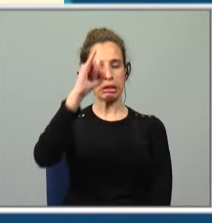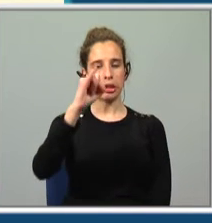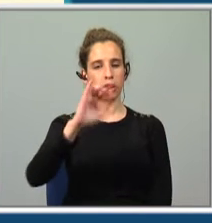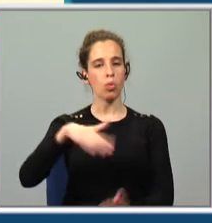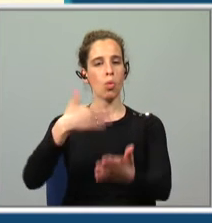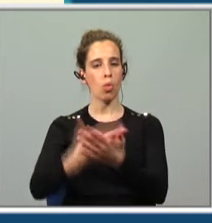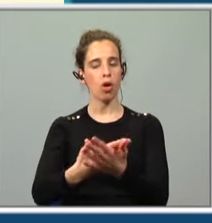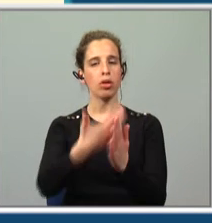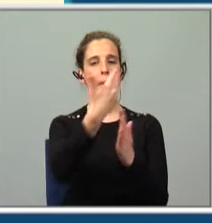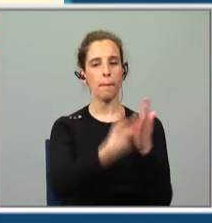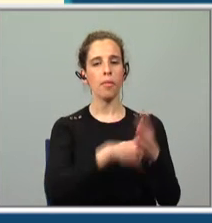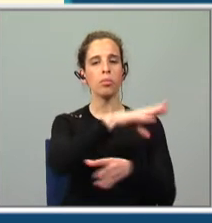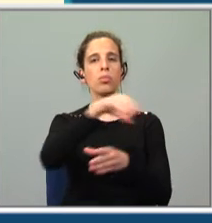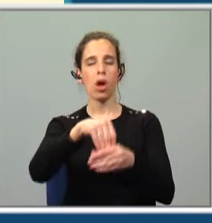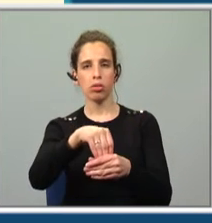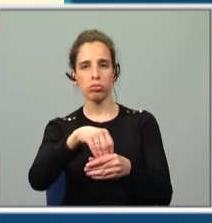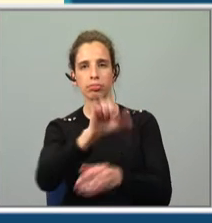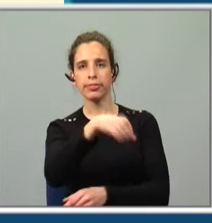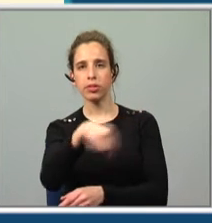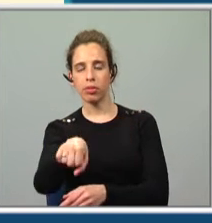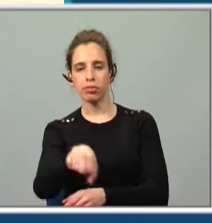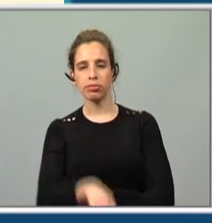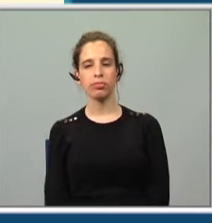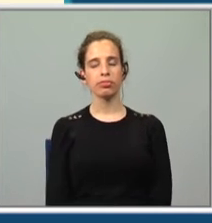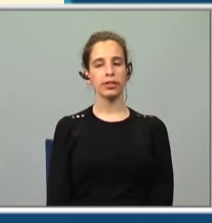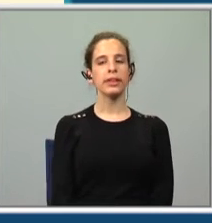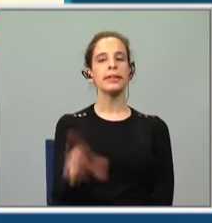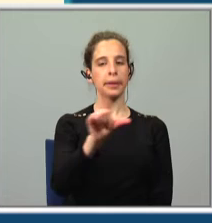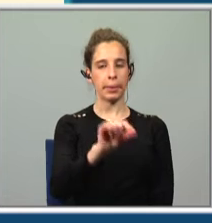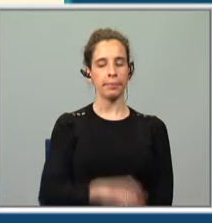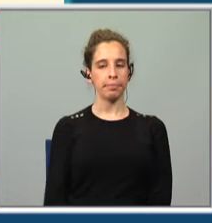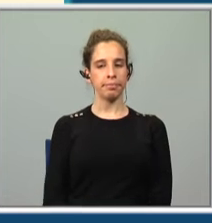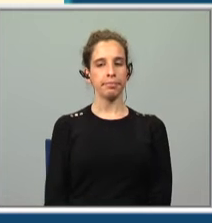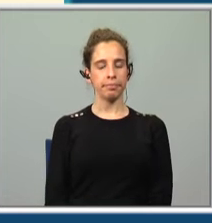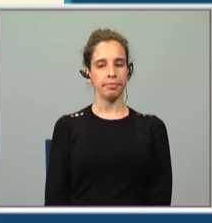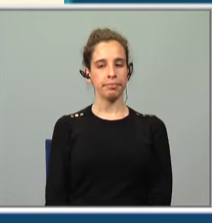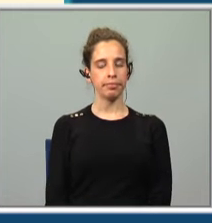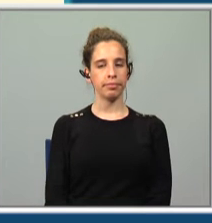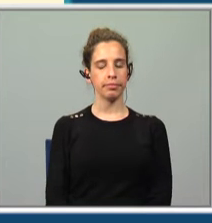propostas na planificação também estava de corpo reto também posso 規劃中的建議我也是直的，我也可以